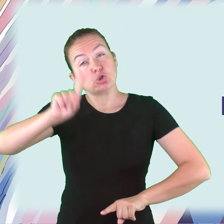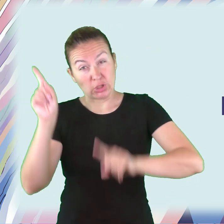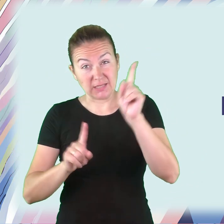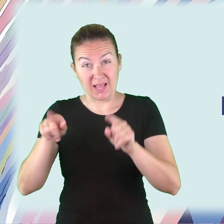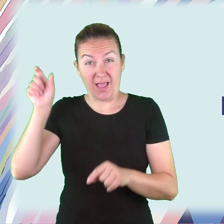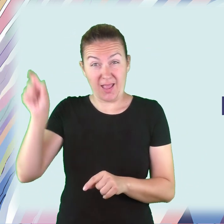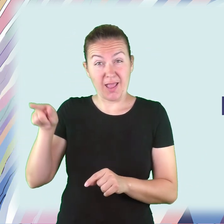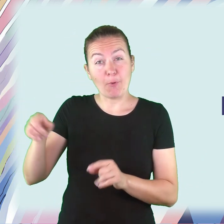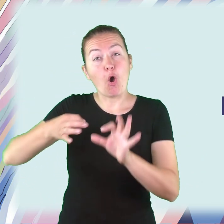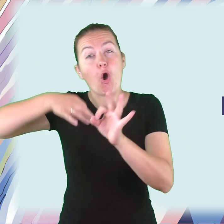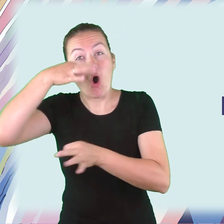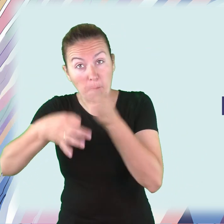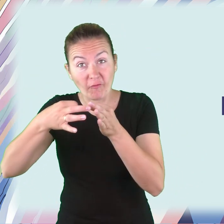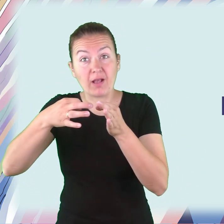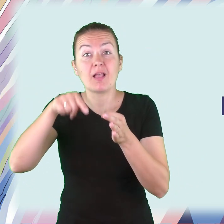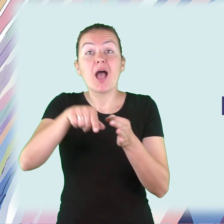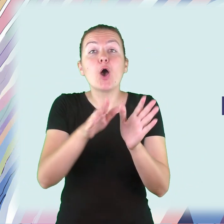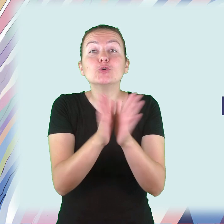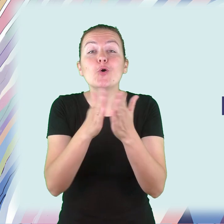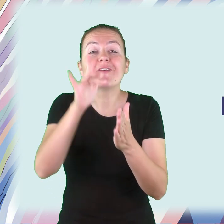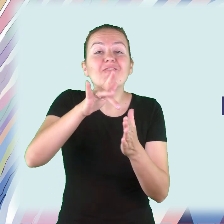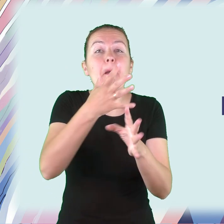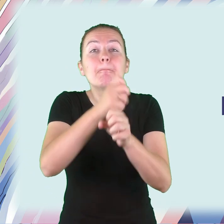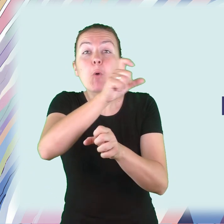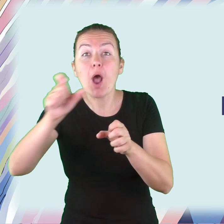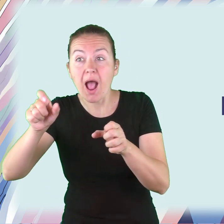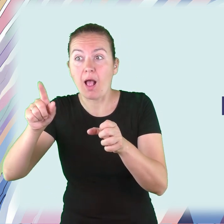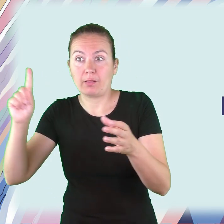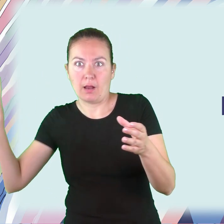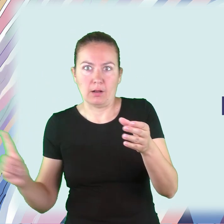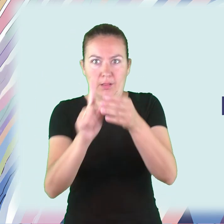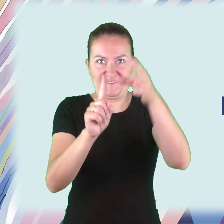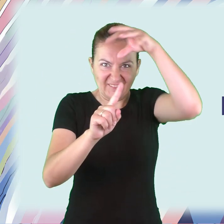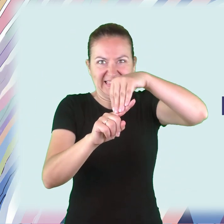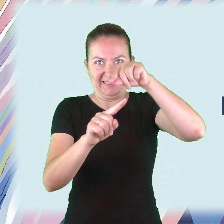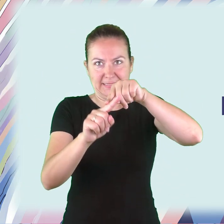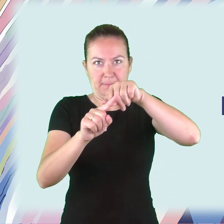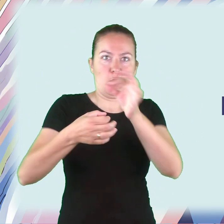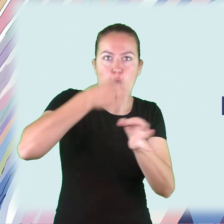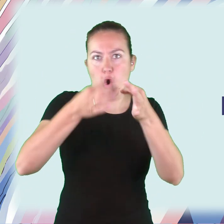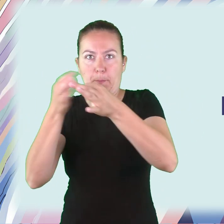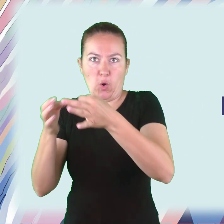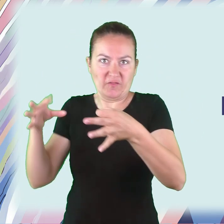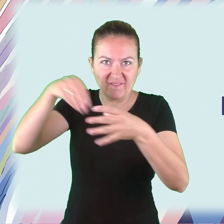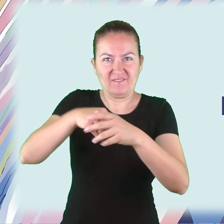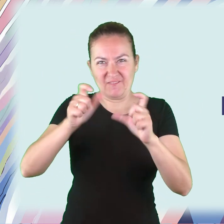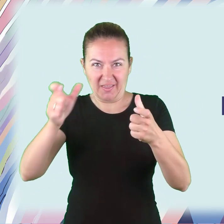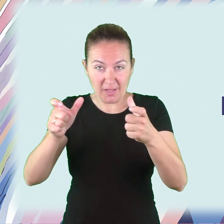Czasami narrator jest jednym z bohaterów książki i bierze udział w fabule (w wydarzeniach).